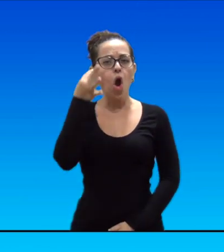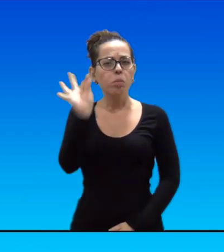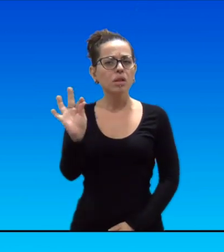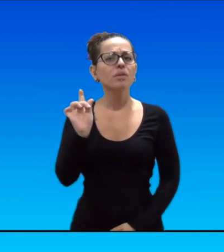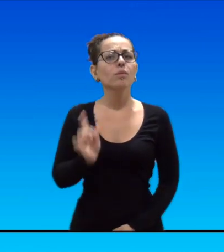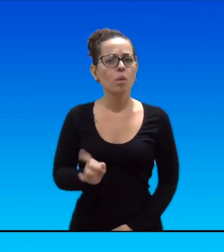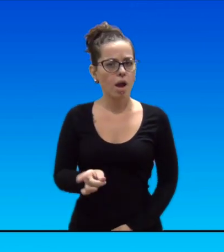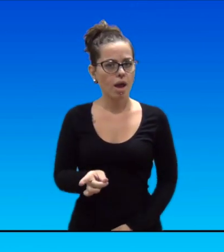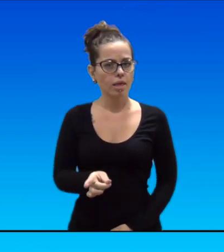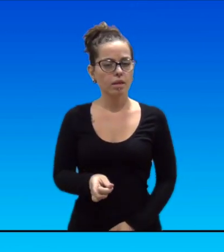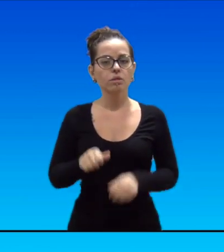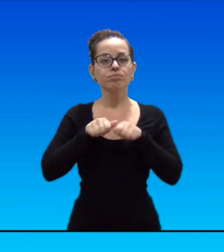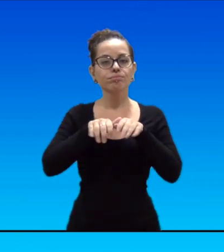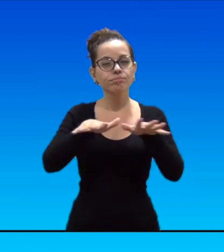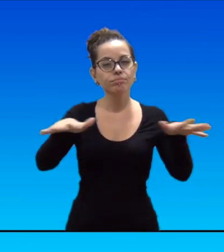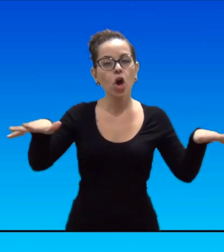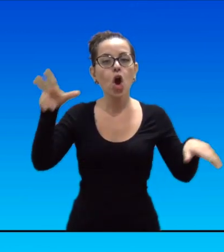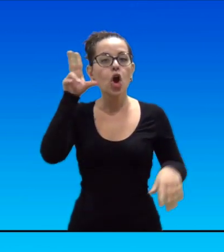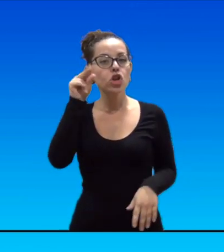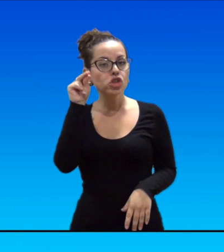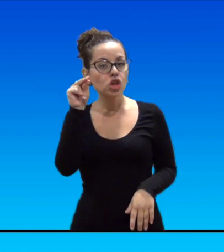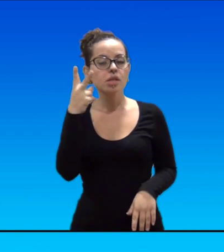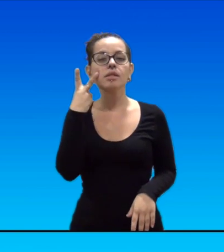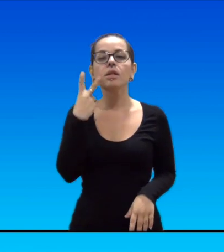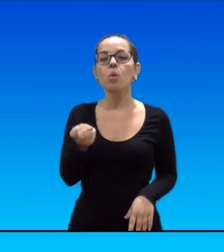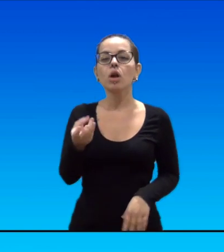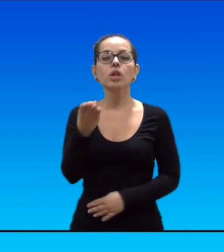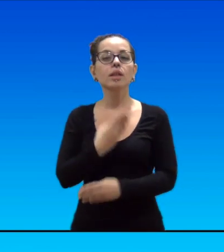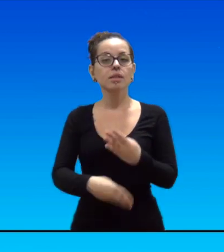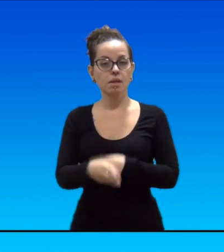con lo scopo di promuovere una più diffusa e approfondita conoscenza sui temi della disabilità,